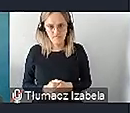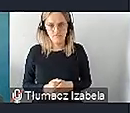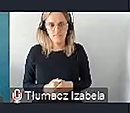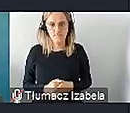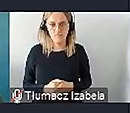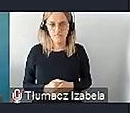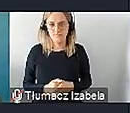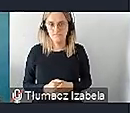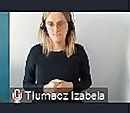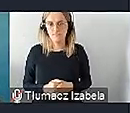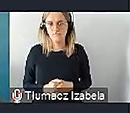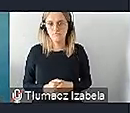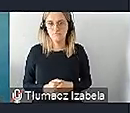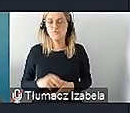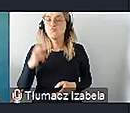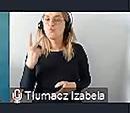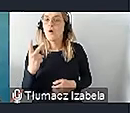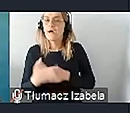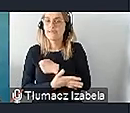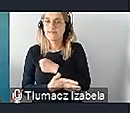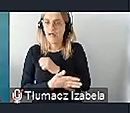I to wiąże się z taką drugą zasadą,